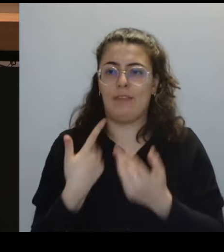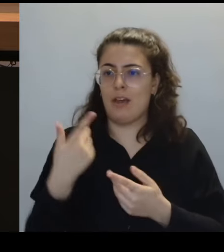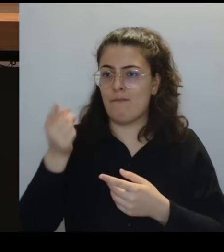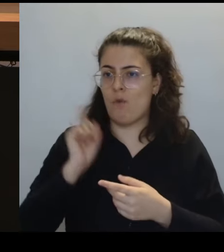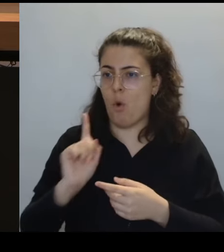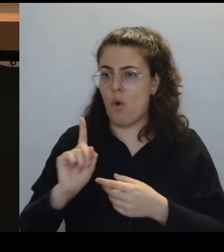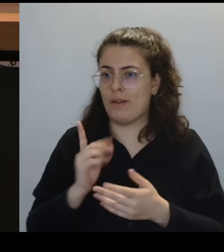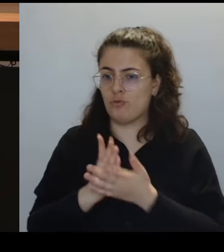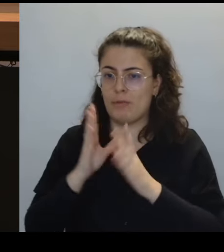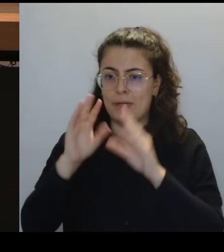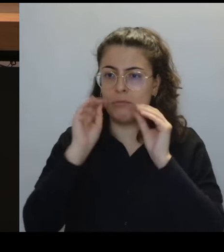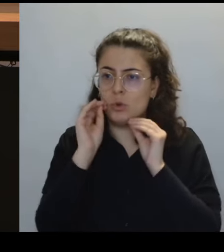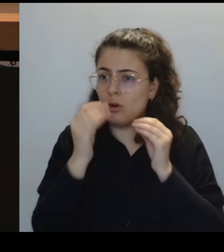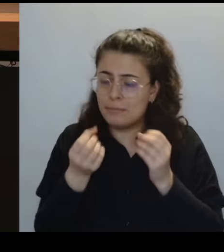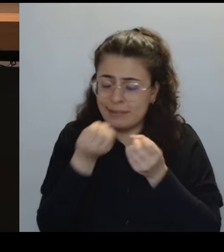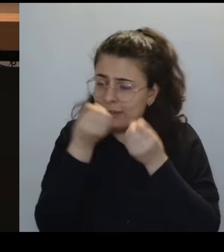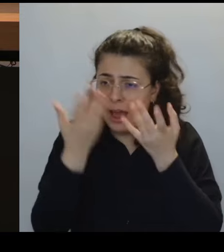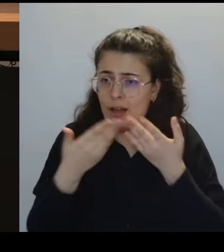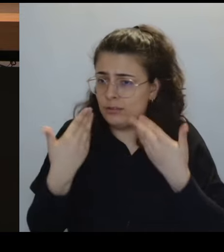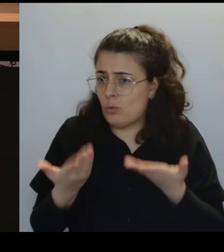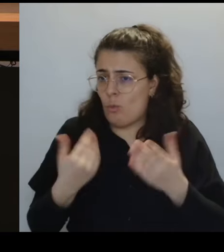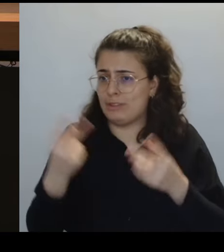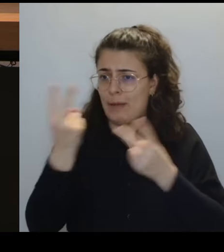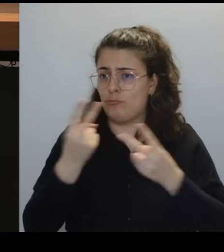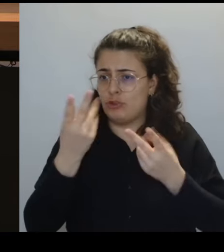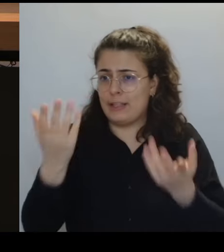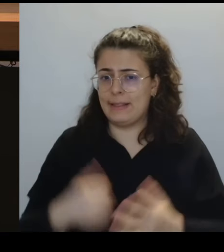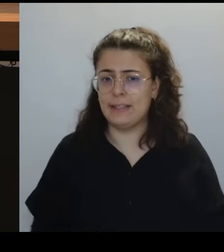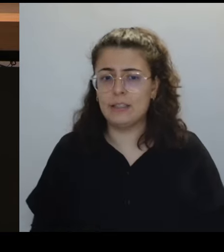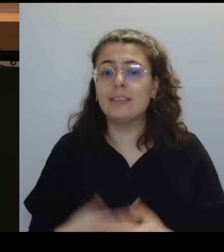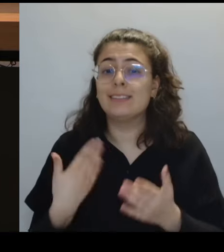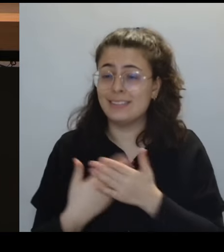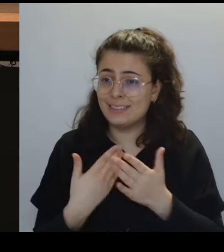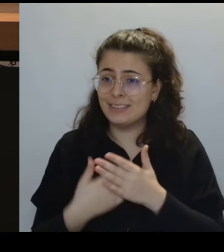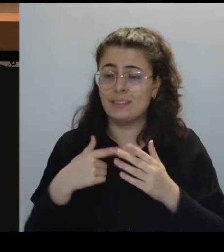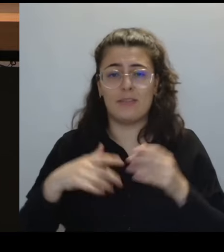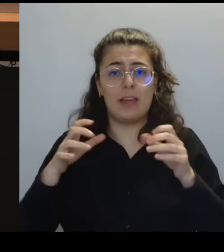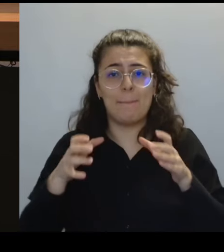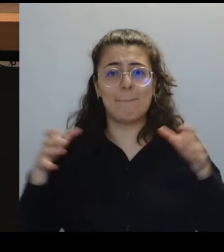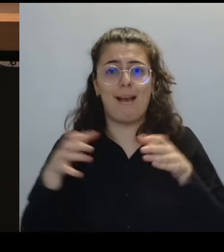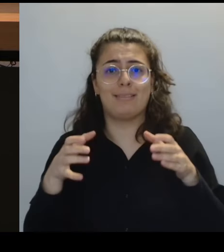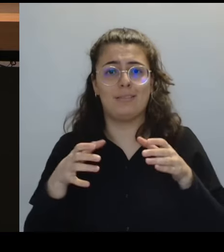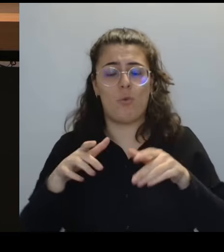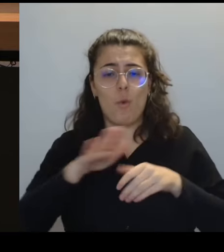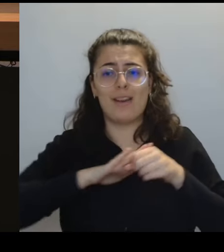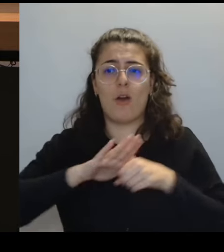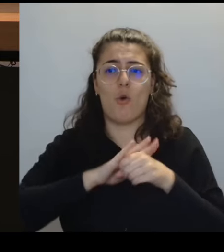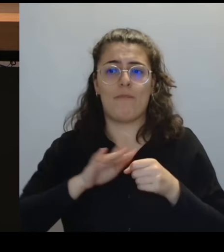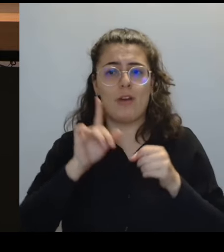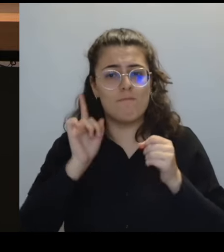Daher müssen wir endlich wegkommen von den Massenunterkünften, Geflüchtete müssen Zugang zu Wohnungen erhalten! (Beifall)